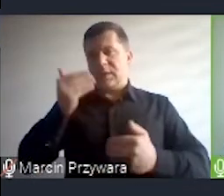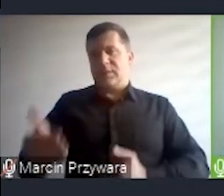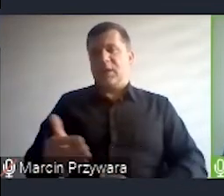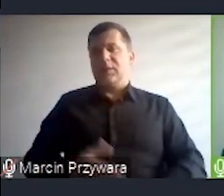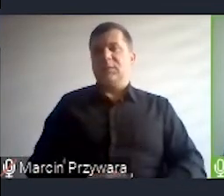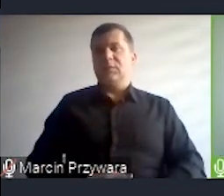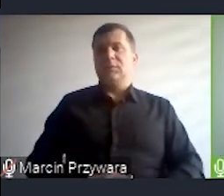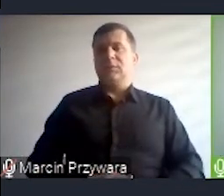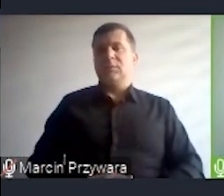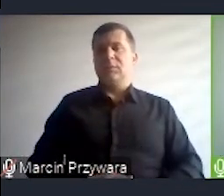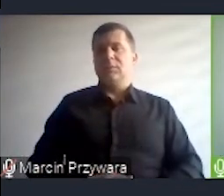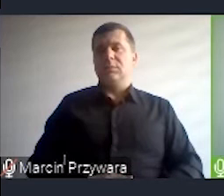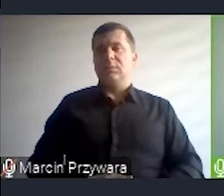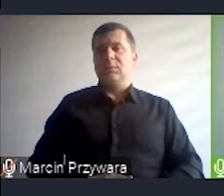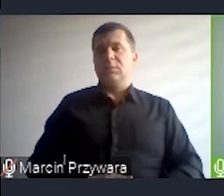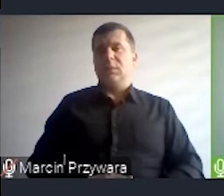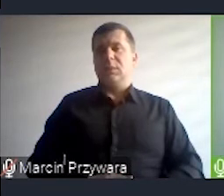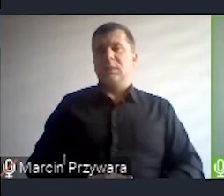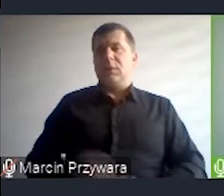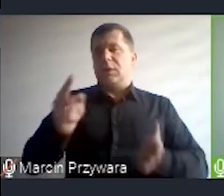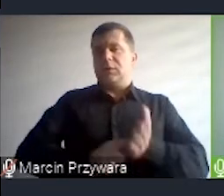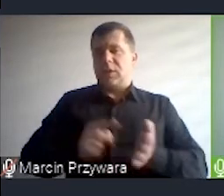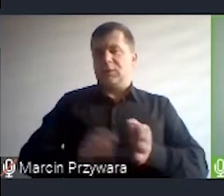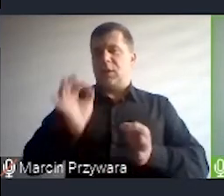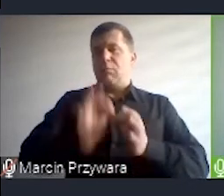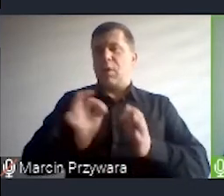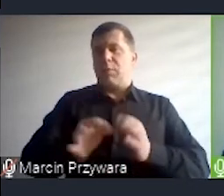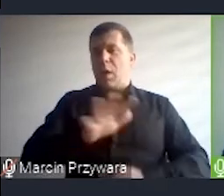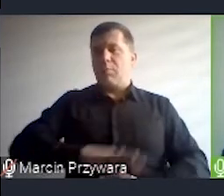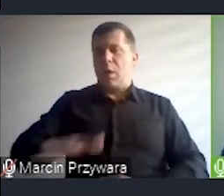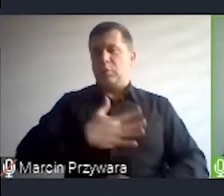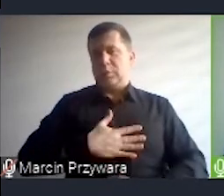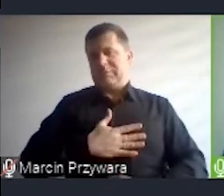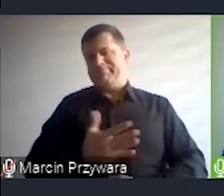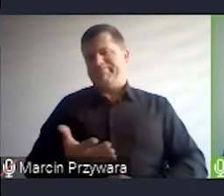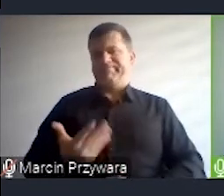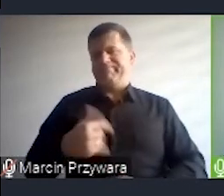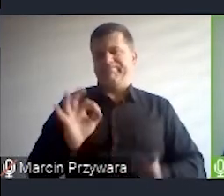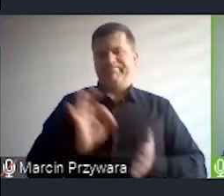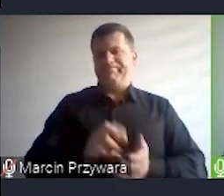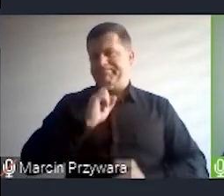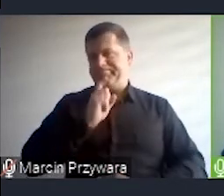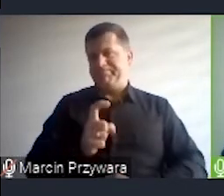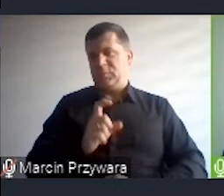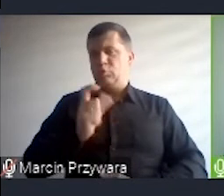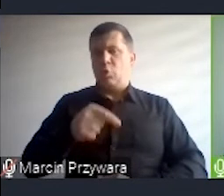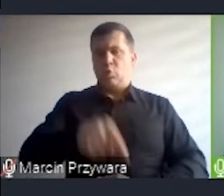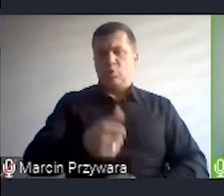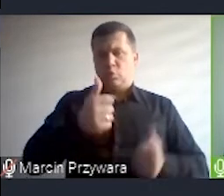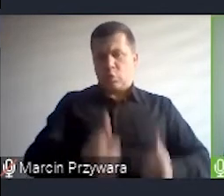i często proporcja powierzchni budzi kontrowersję – bo coś co tu stoi jest projektowe,